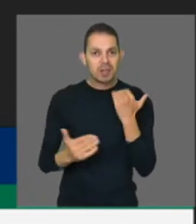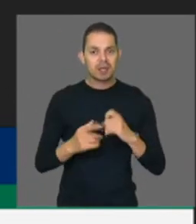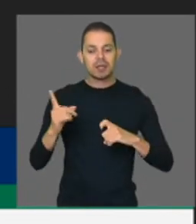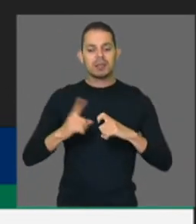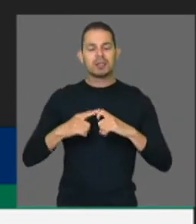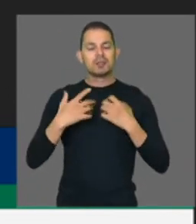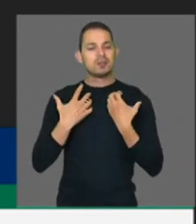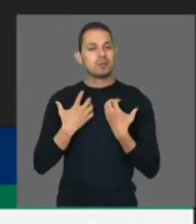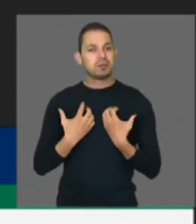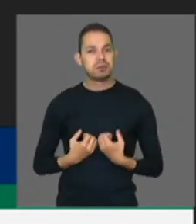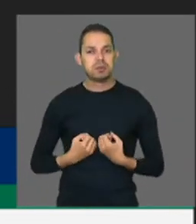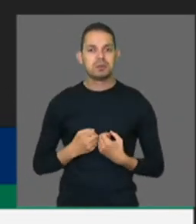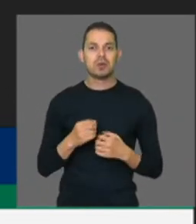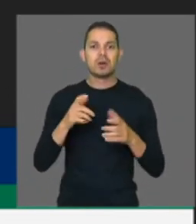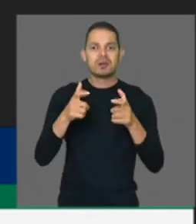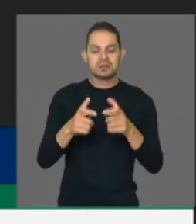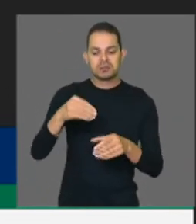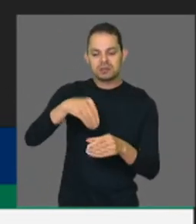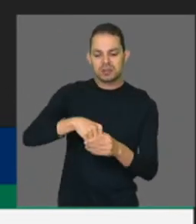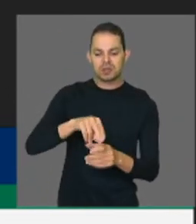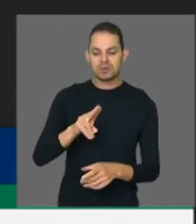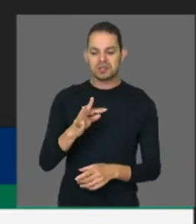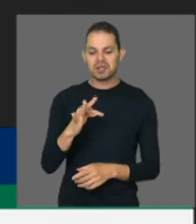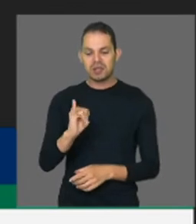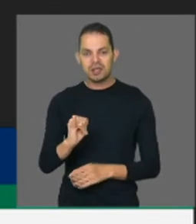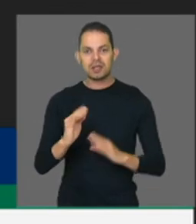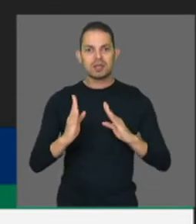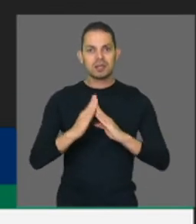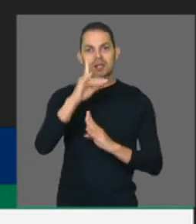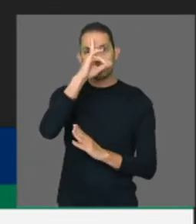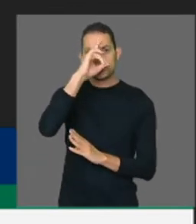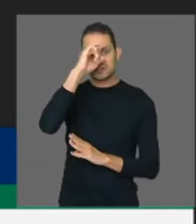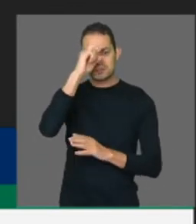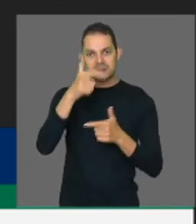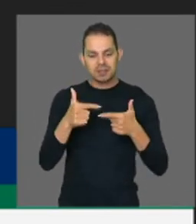MORRENDO E MÉDICOS EXAUSTOS NAS UTIS, NOS HOSPITAIS DE CAMPANHA SEM TER COMO ATENDER.